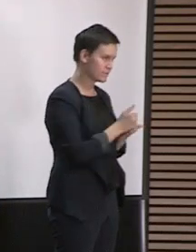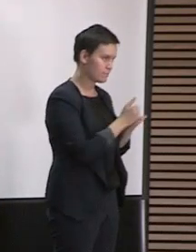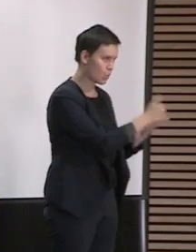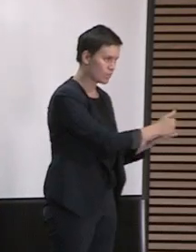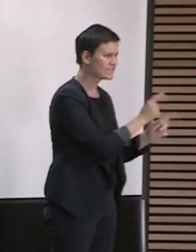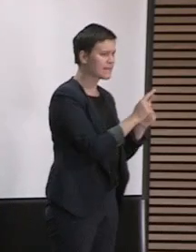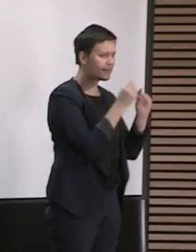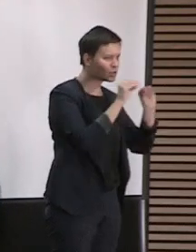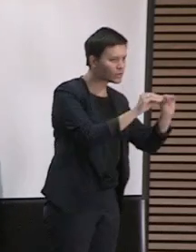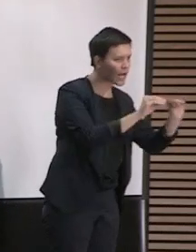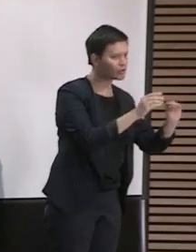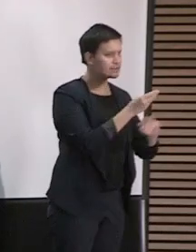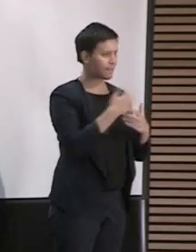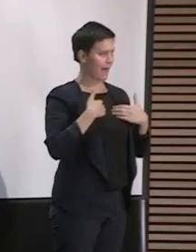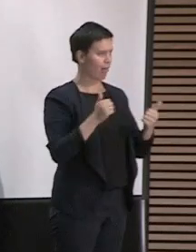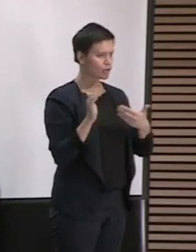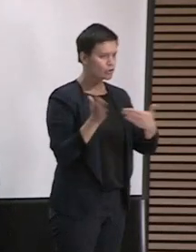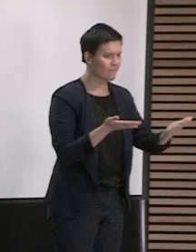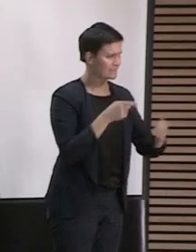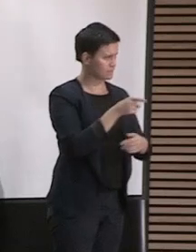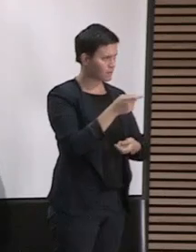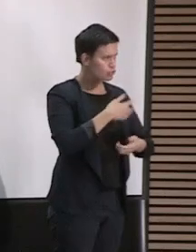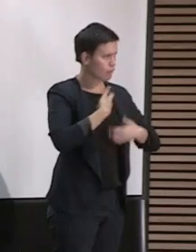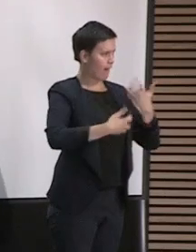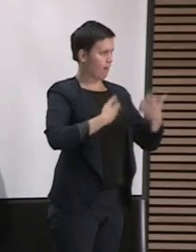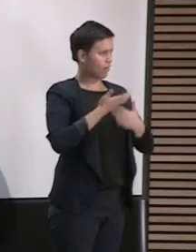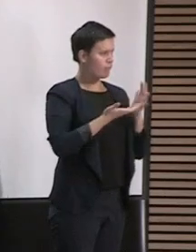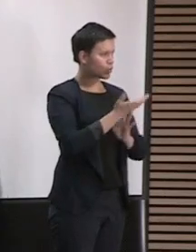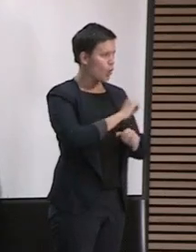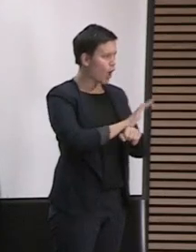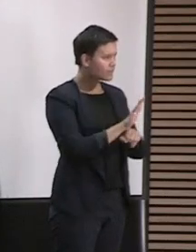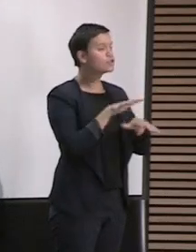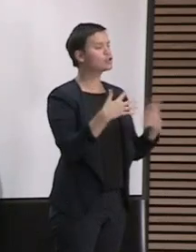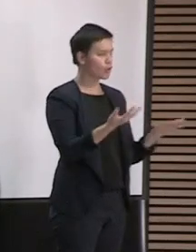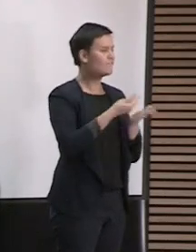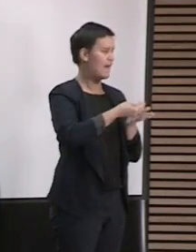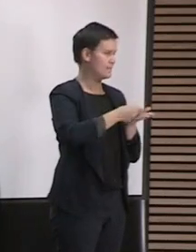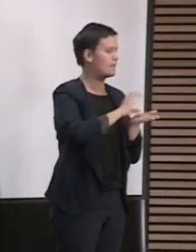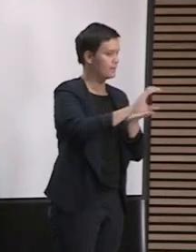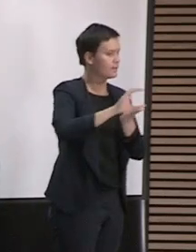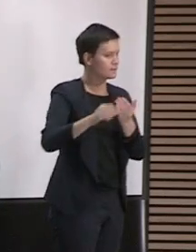tetahi mea e rite ana ki nga Ratonga Hau o Aotearoa ko wai e tino kaha ana ki te tohe ki te tuku ratonga. He penei ano hoki